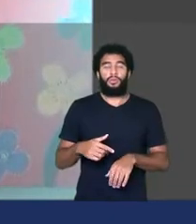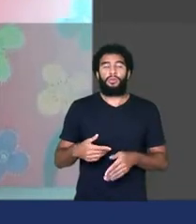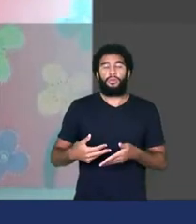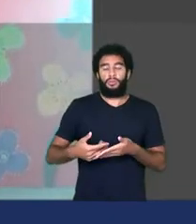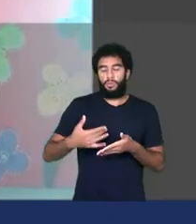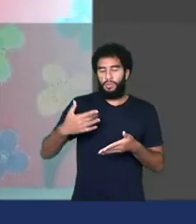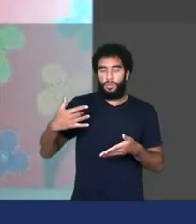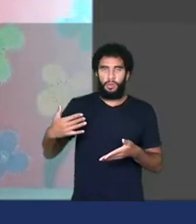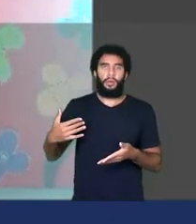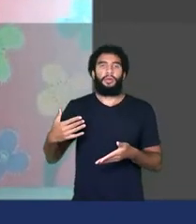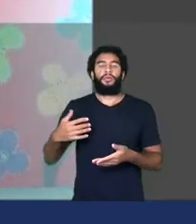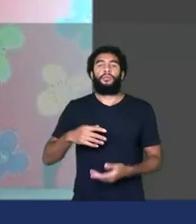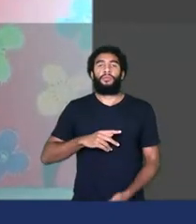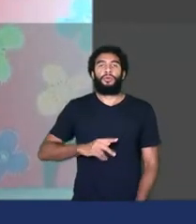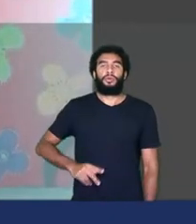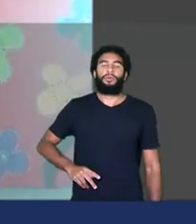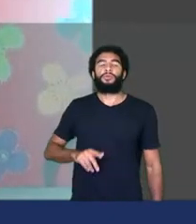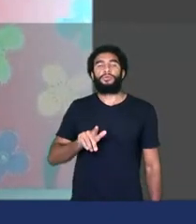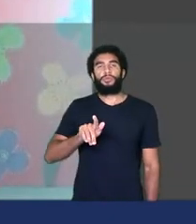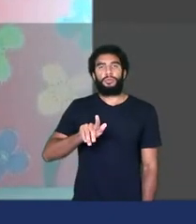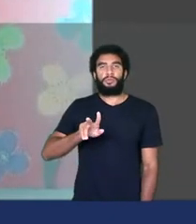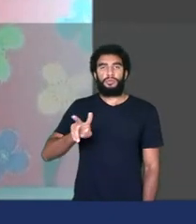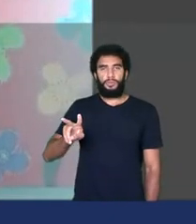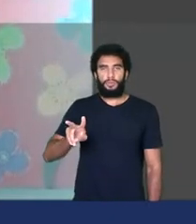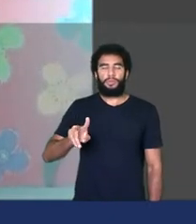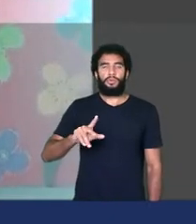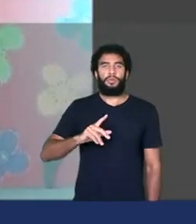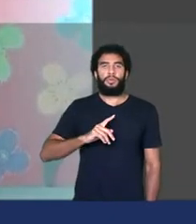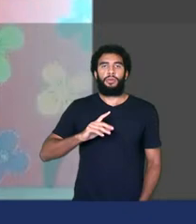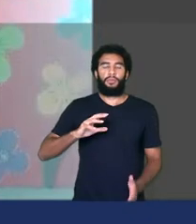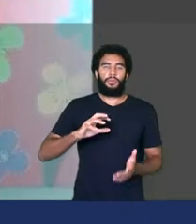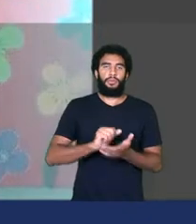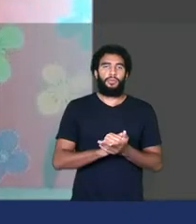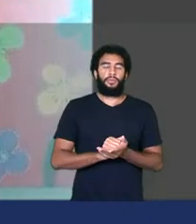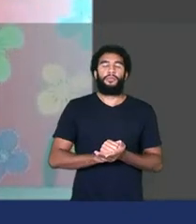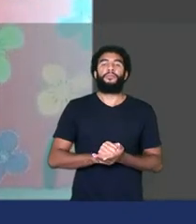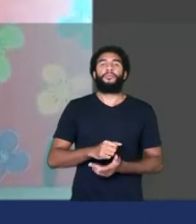BRASIL, PRINCIPALMENTE DESDE A ÉPOCA QUANDO GETÚLIO VARGAS ASSUMIU O GOVERNO E